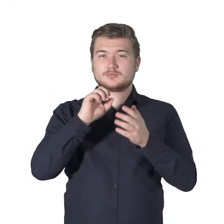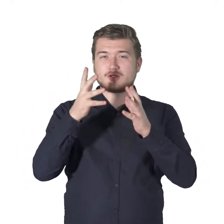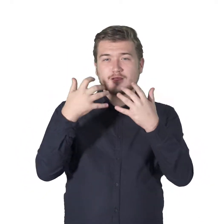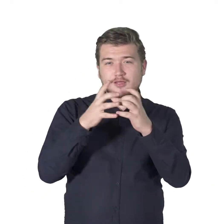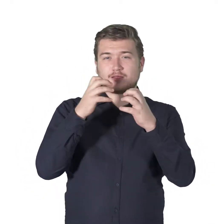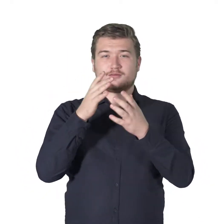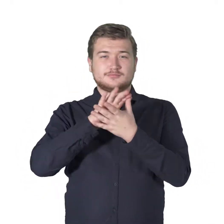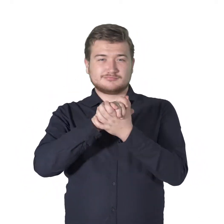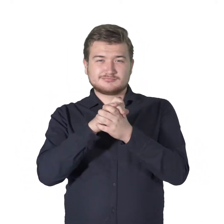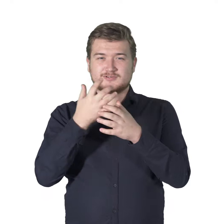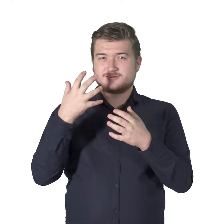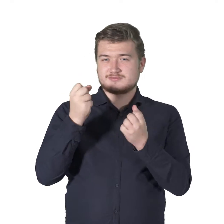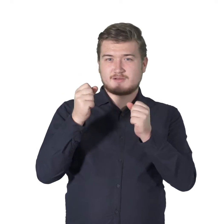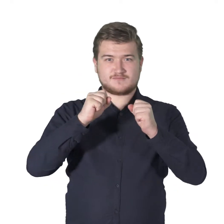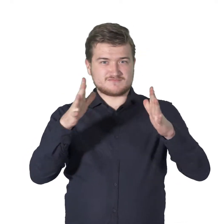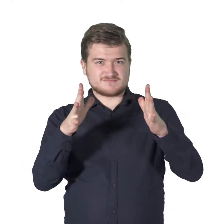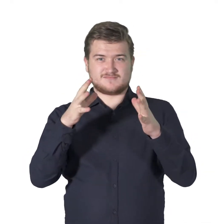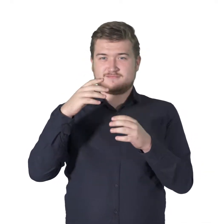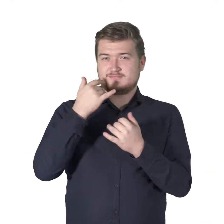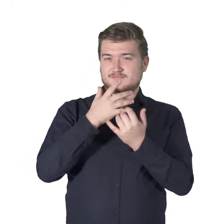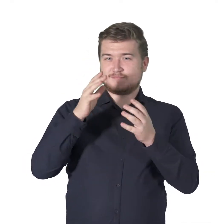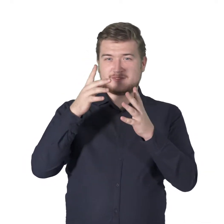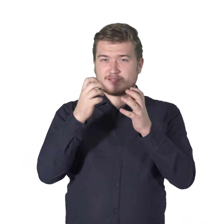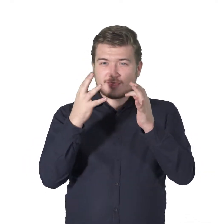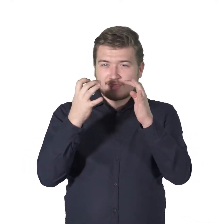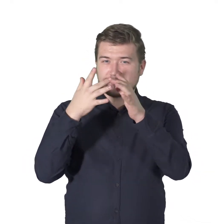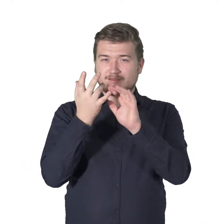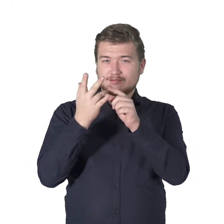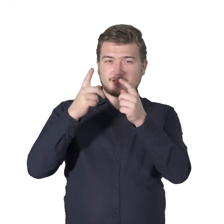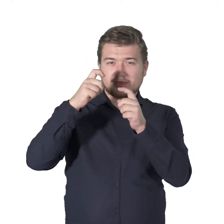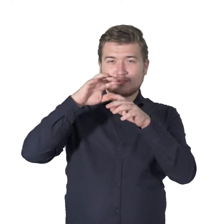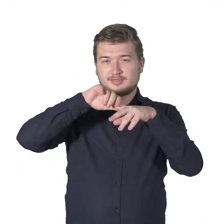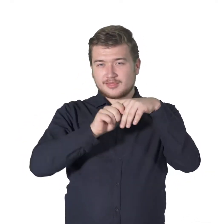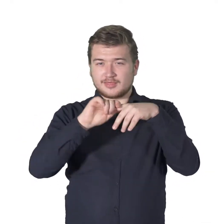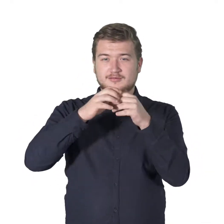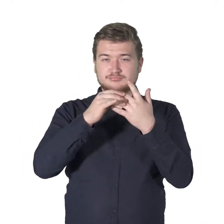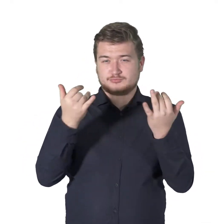Składanie i rozkładanie rąk, zaciskanie i otwieranie pięści, łączenie i rozdzielanie palców, skręt nadgarstków, odliczanie